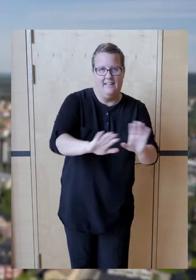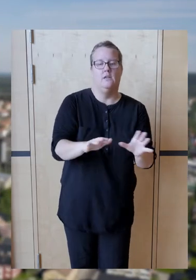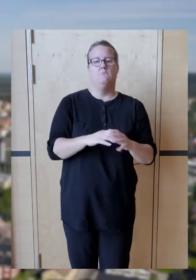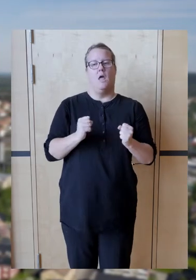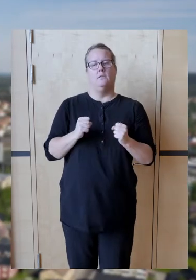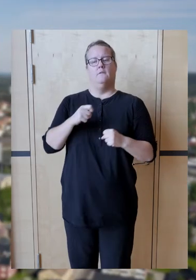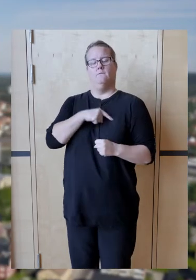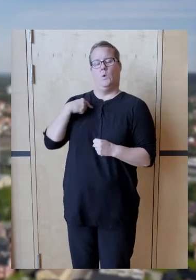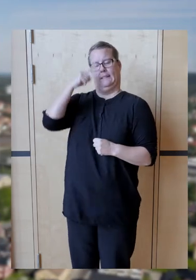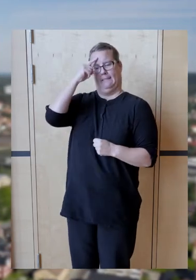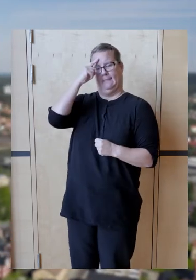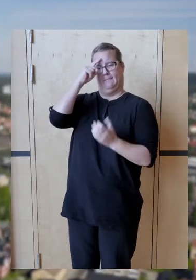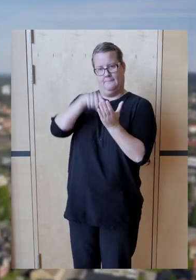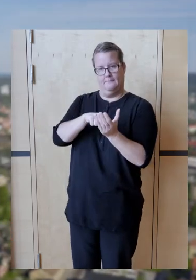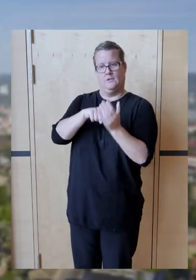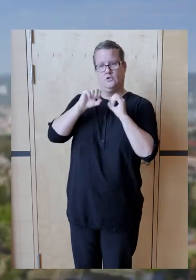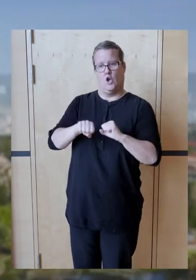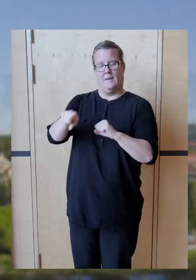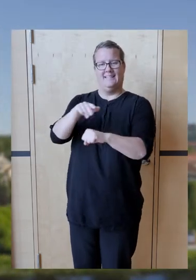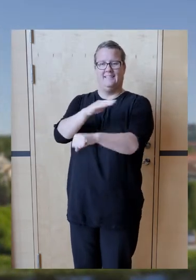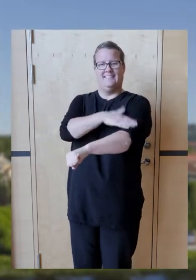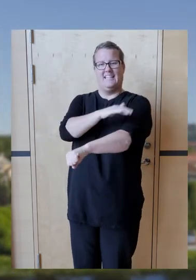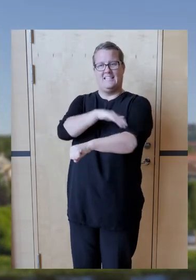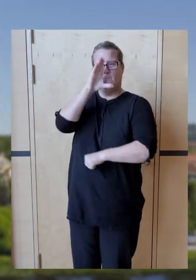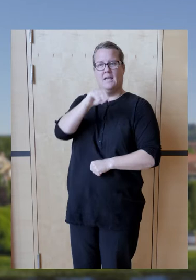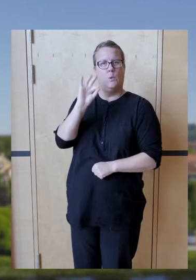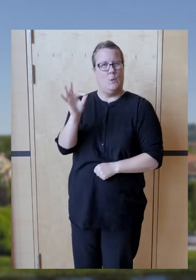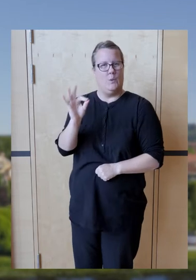Jag kommer gå med majoriteten här och det är ju två